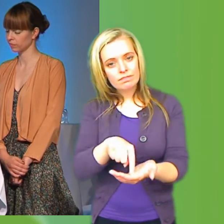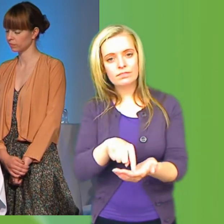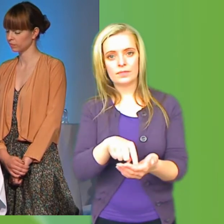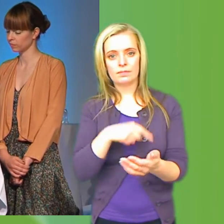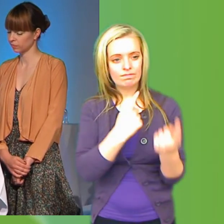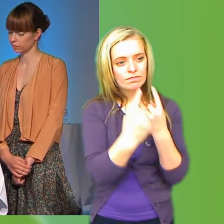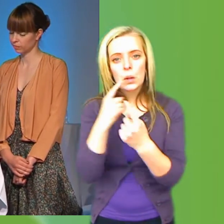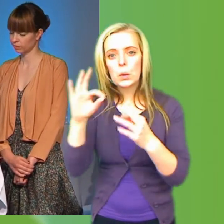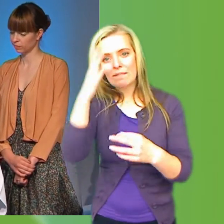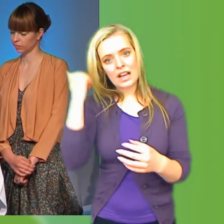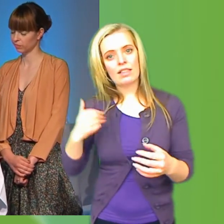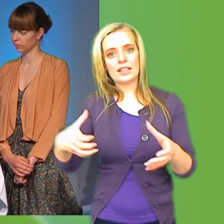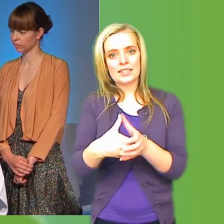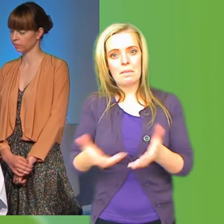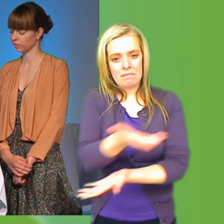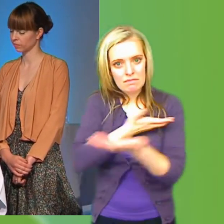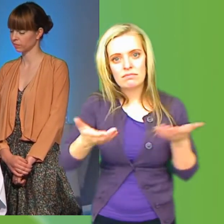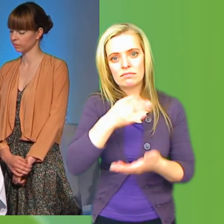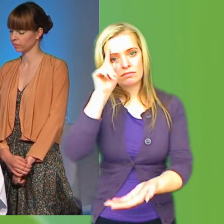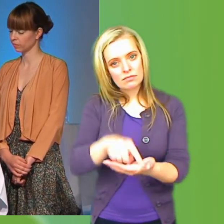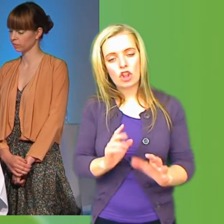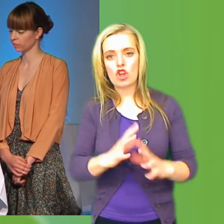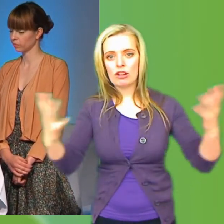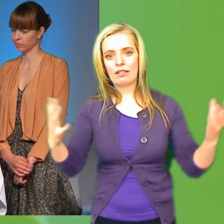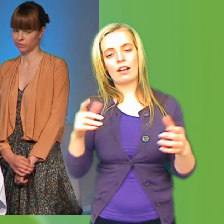hur vi skulle kunna samverka för att öka delaktigheten. Vi var överens om